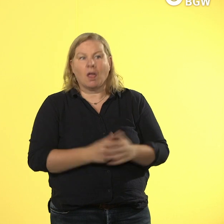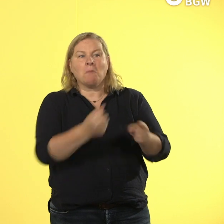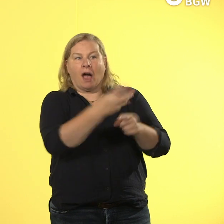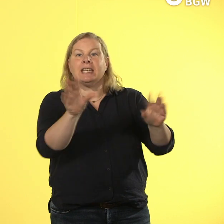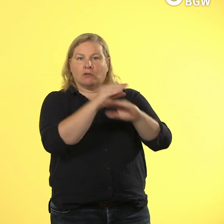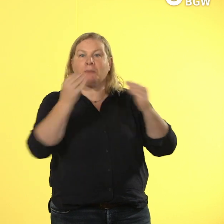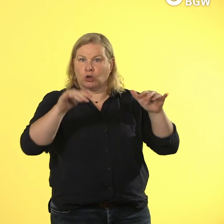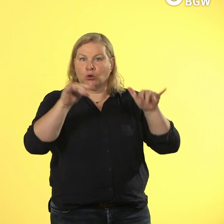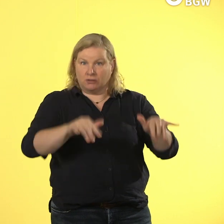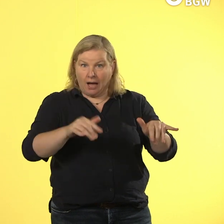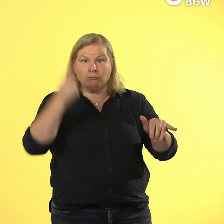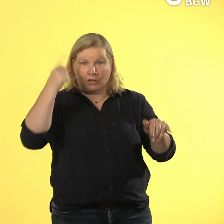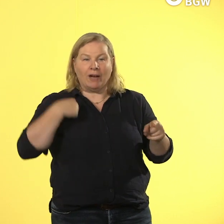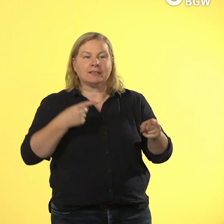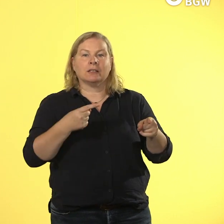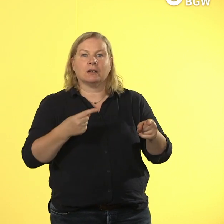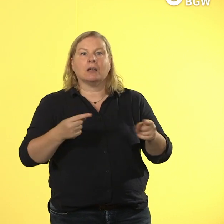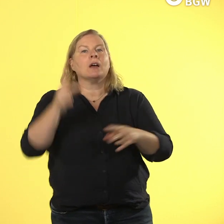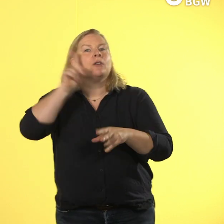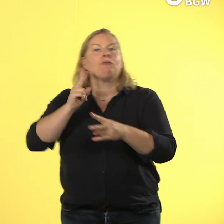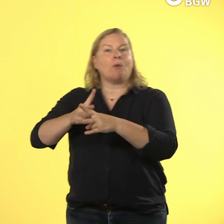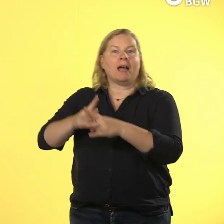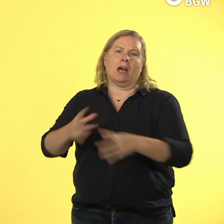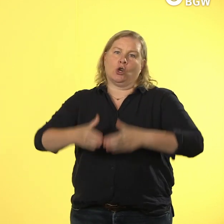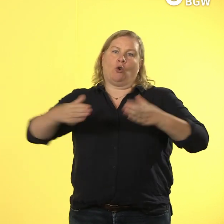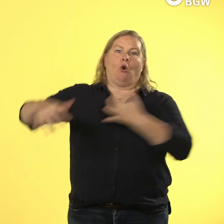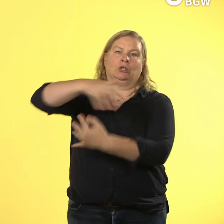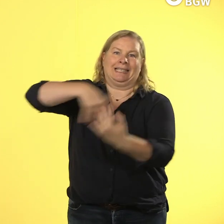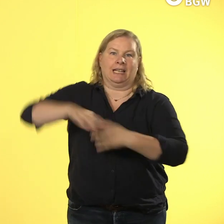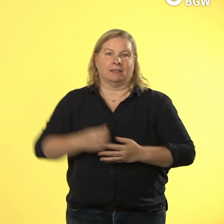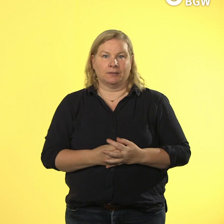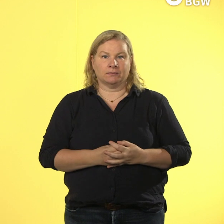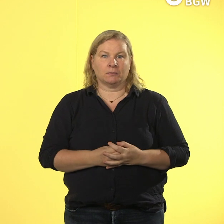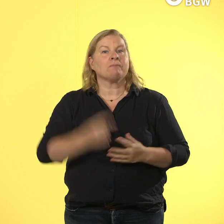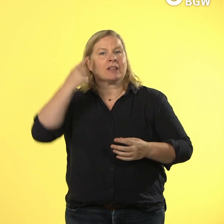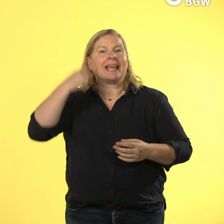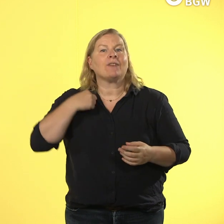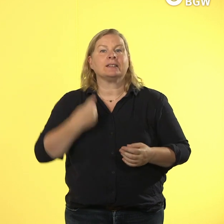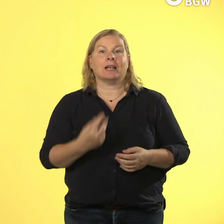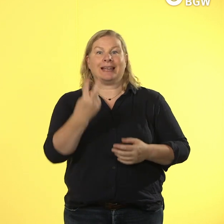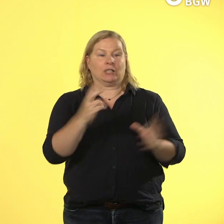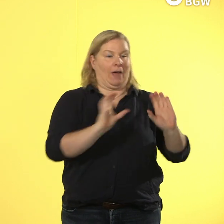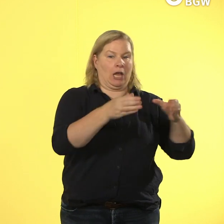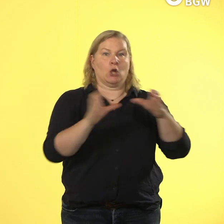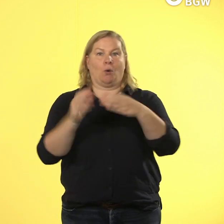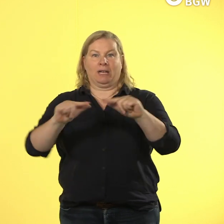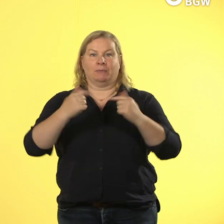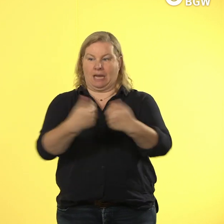Ich weiß, dass Sie zwei Lager haben, die völlig unterschiedlich mit Frau Meier arbeiten. Ich weiß, dass bei den letzten Dienstbesprechungen